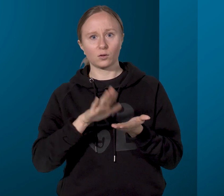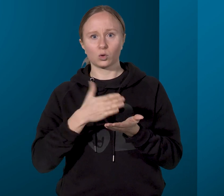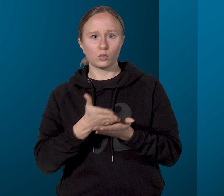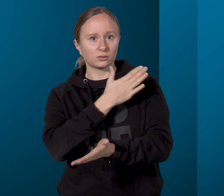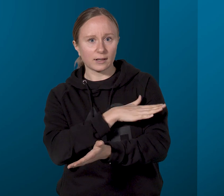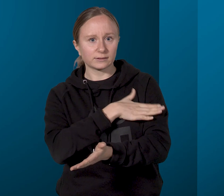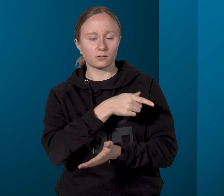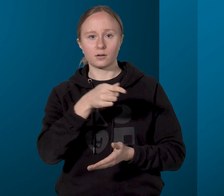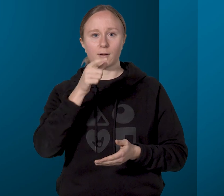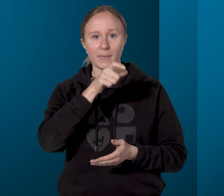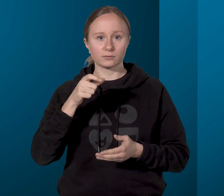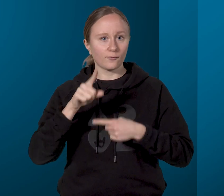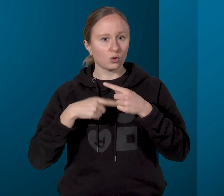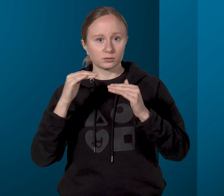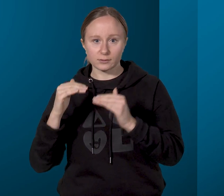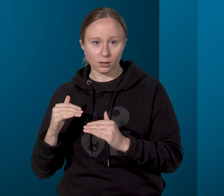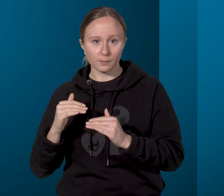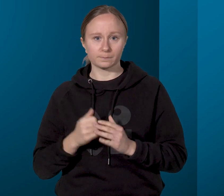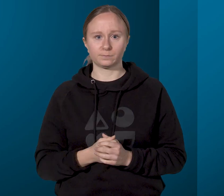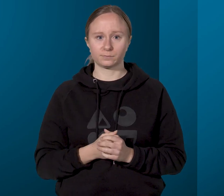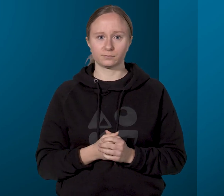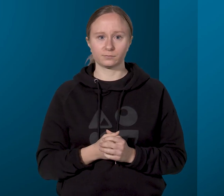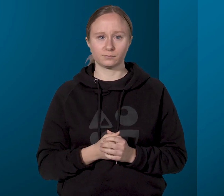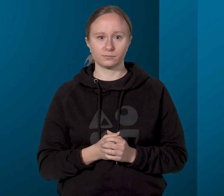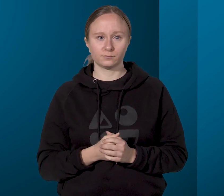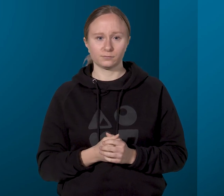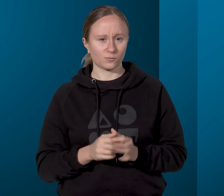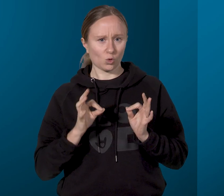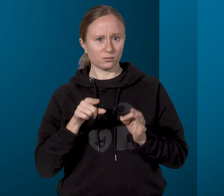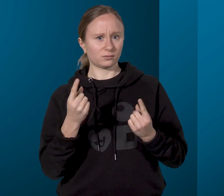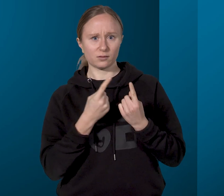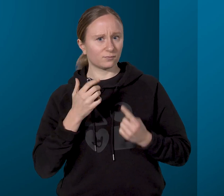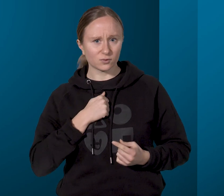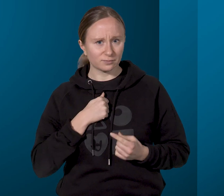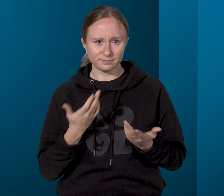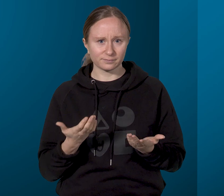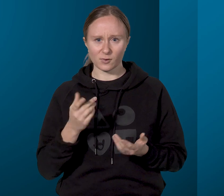tolktjänster för personer med funktionsnedsättningar. Hur har vi kommit till den här situationen?